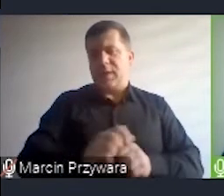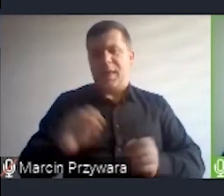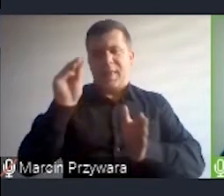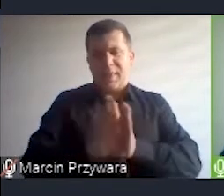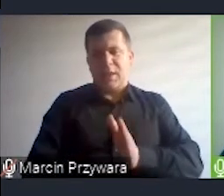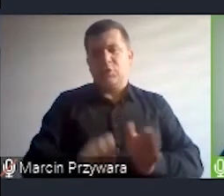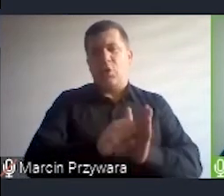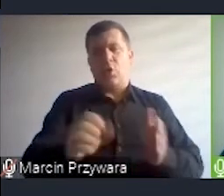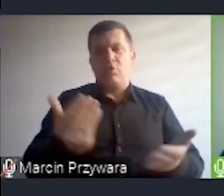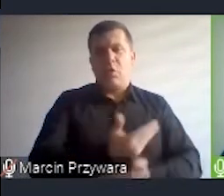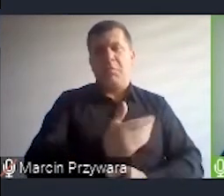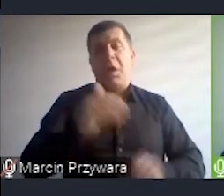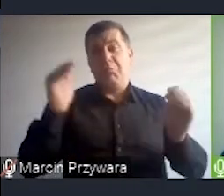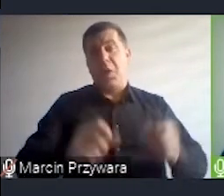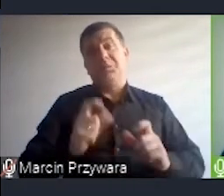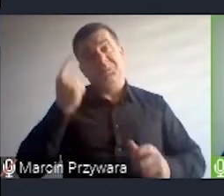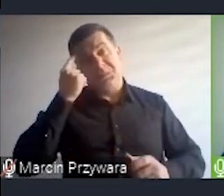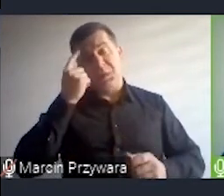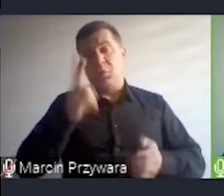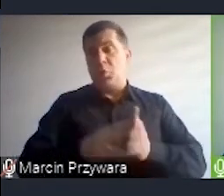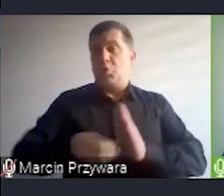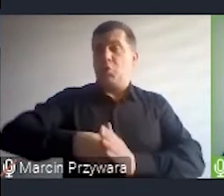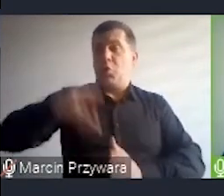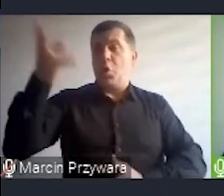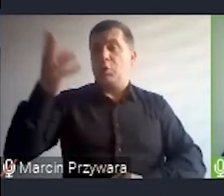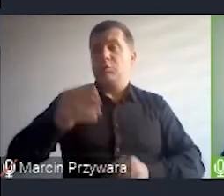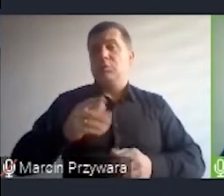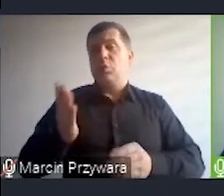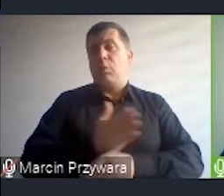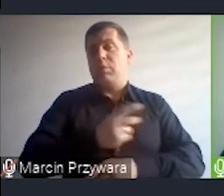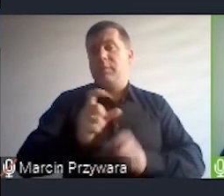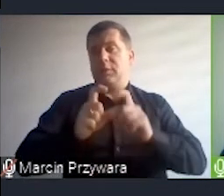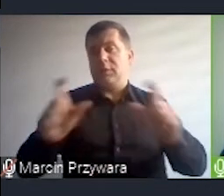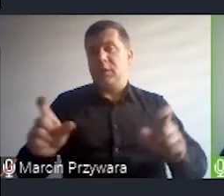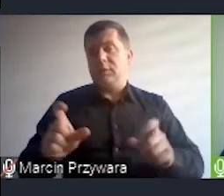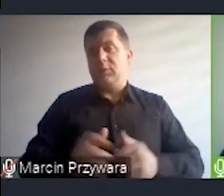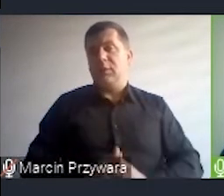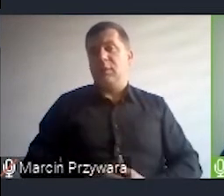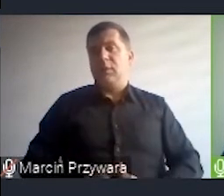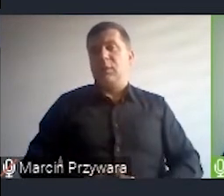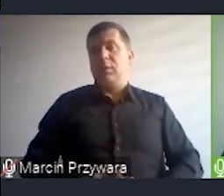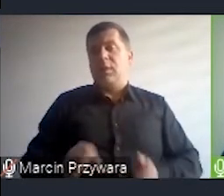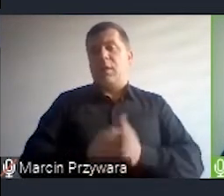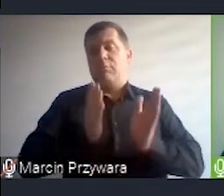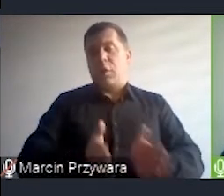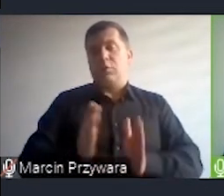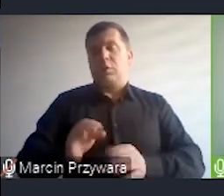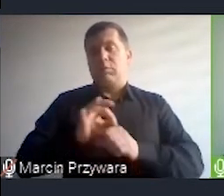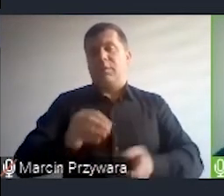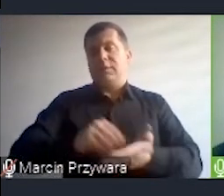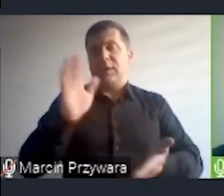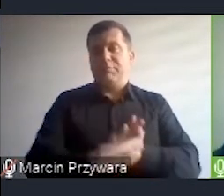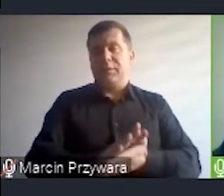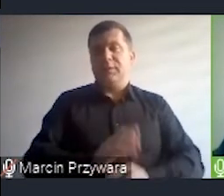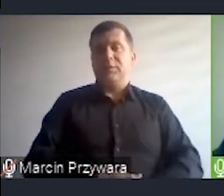ale mogą się zdarzyć takie, które drożeją z upływem czasu, więc to ta dla porządku został wprowadzony ten zapis.